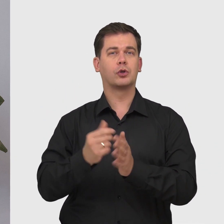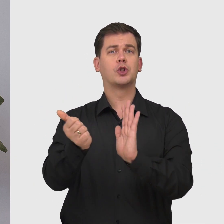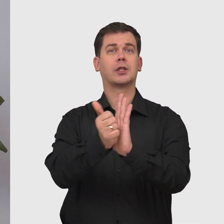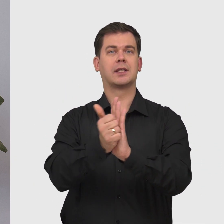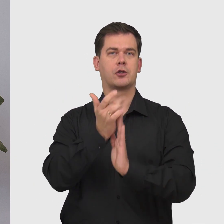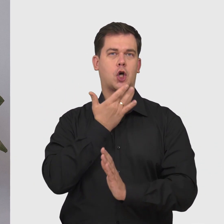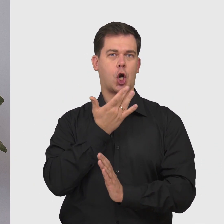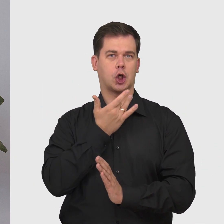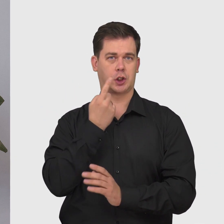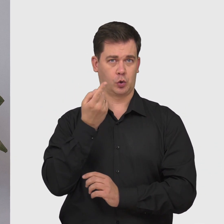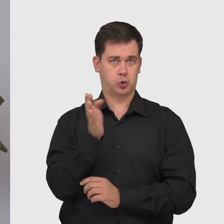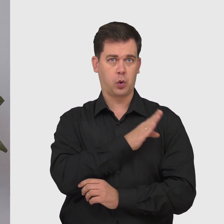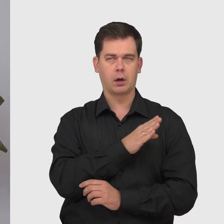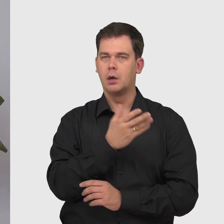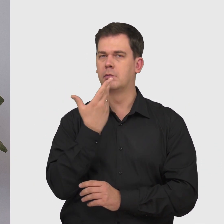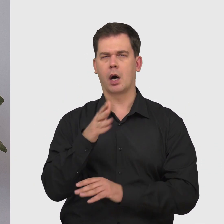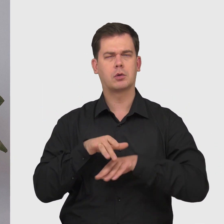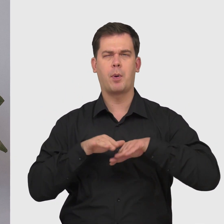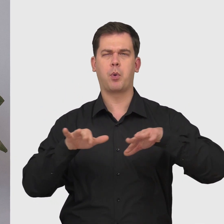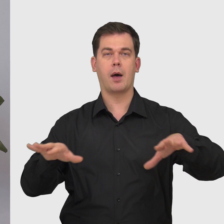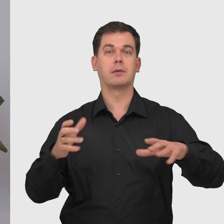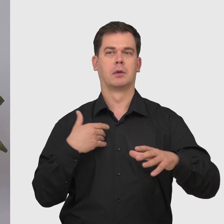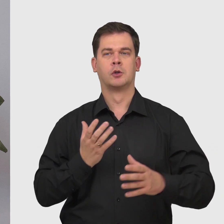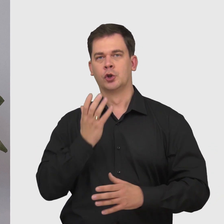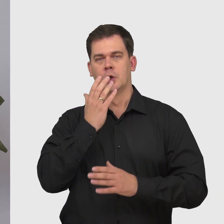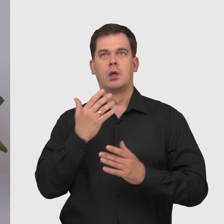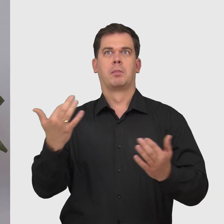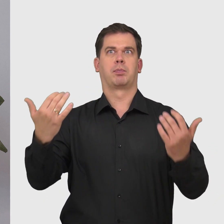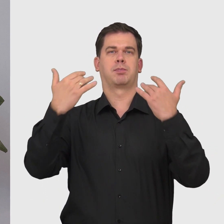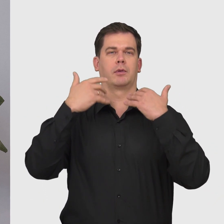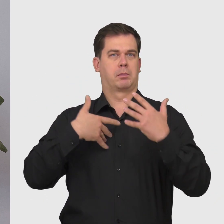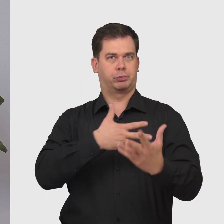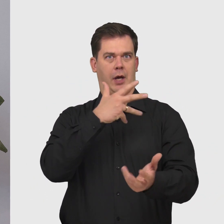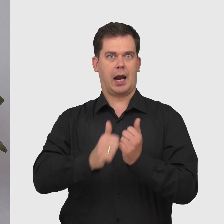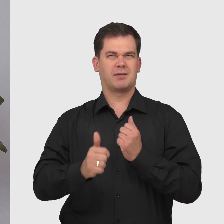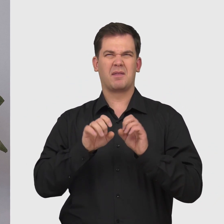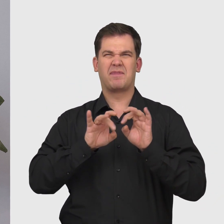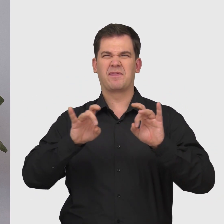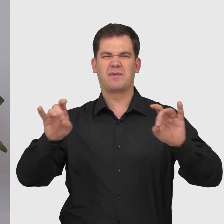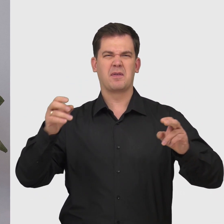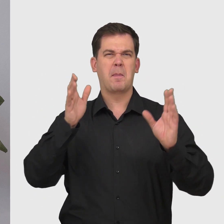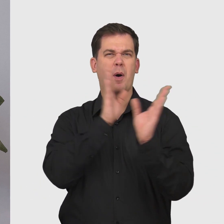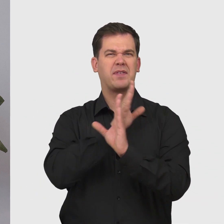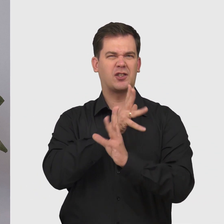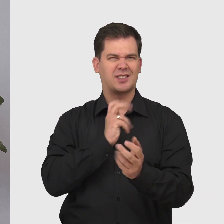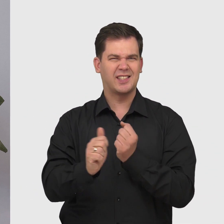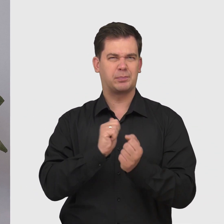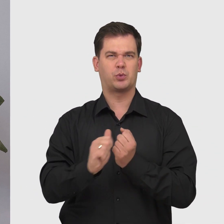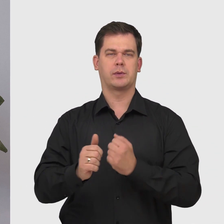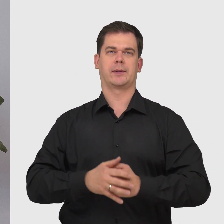kosztowała 16 groszy za sztukę i cieszyła się wielką popularnością wśród przerażonych morowym powietrzem mieszkańców miasta.